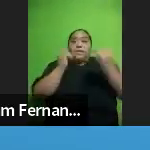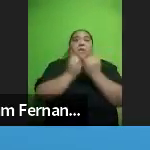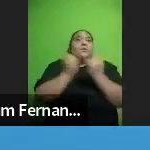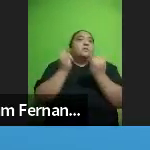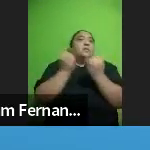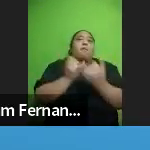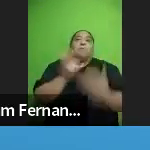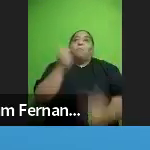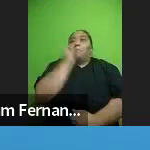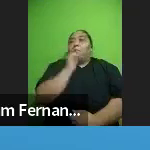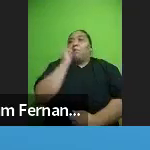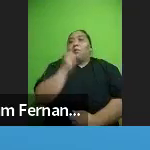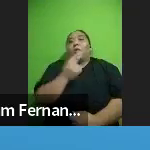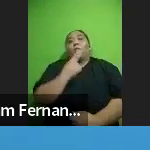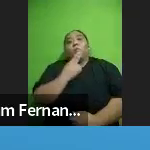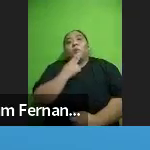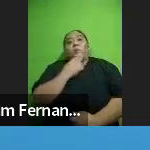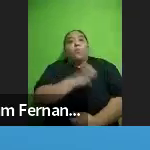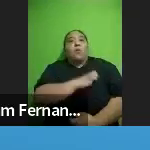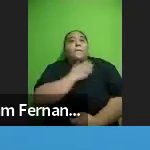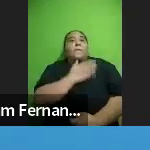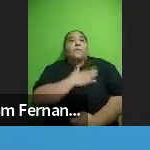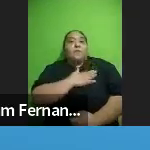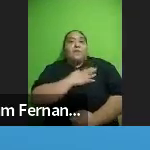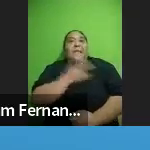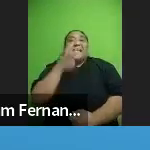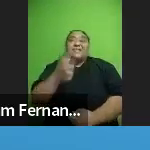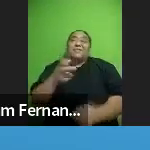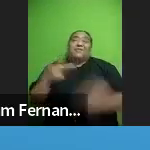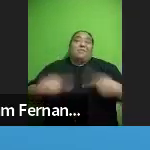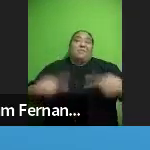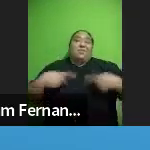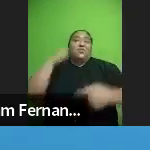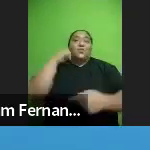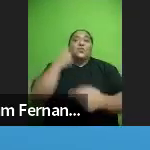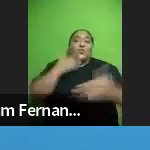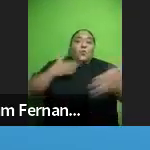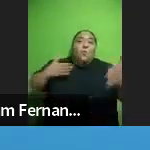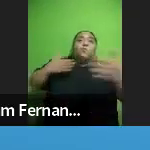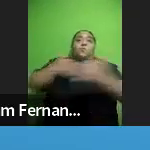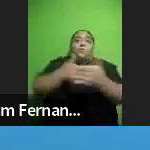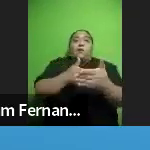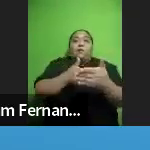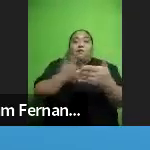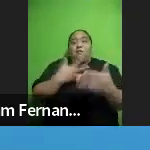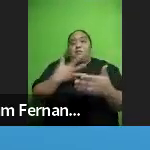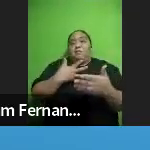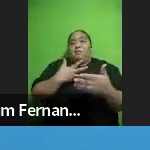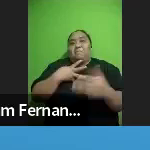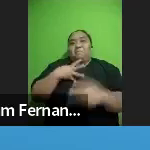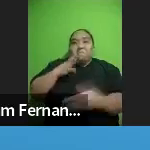para entrar una escuela. También es a través del español. Entonces volvemos a lo de a lo de anterior a lo de anterior. Es una barrera que tienen para acceder para acceder al conocimiento